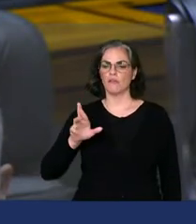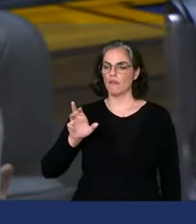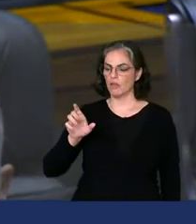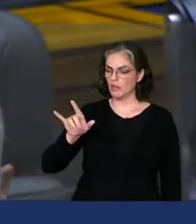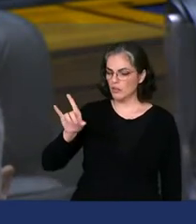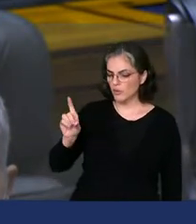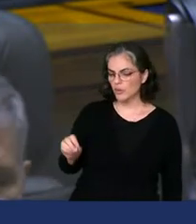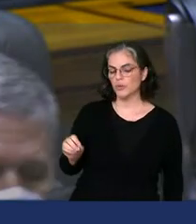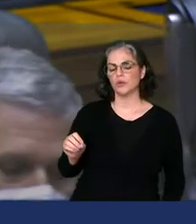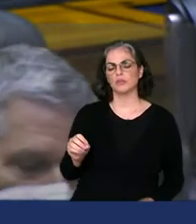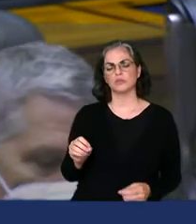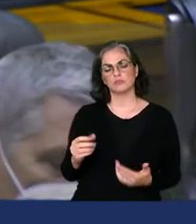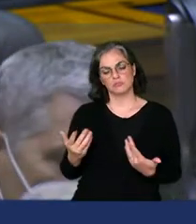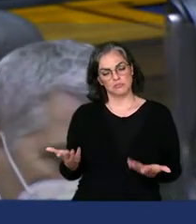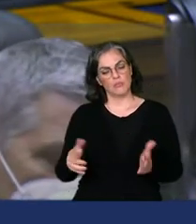DIREITO. DEPUTADO RENILDO CALHEIROS, ALICE PORTUGAL E